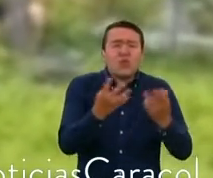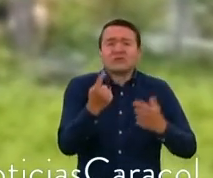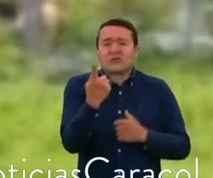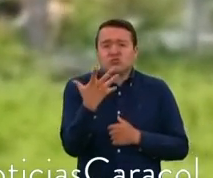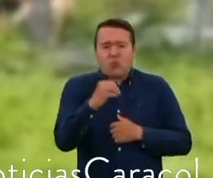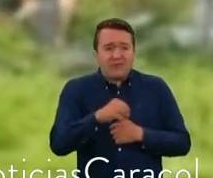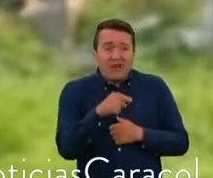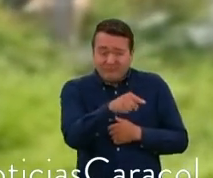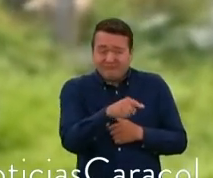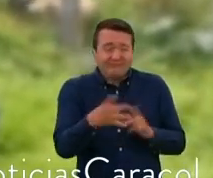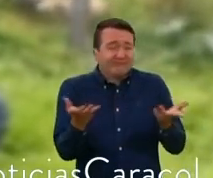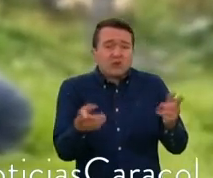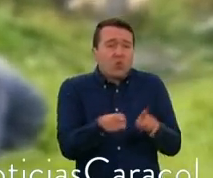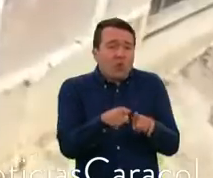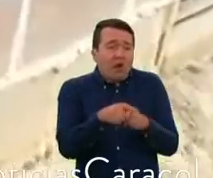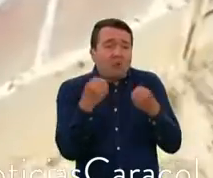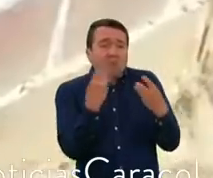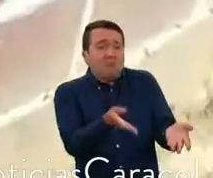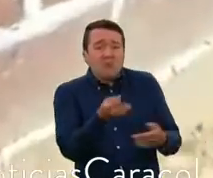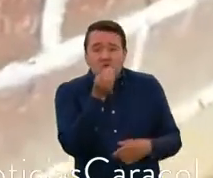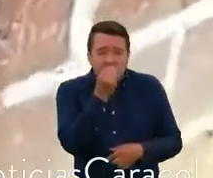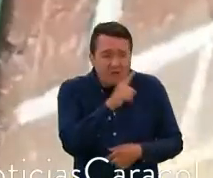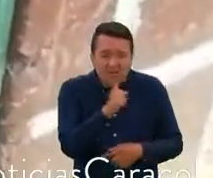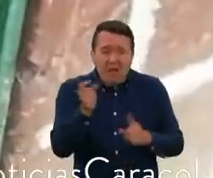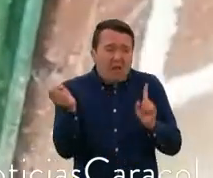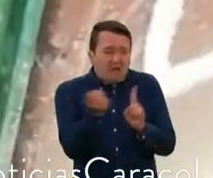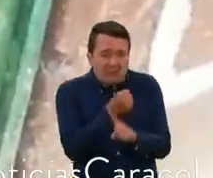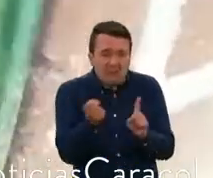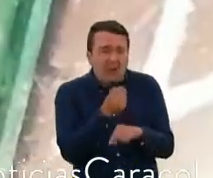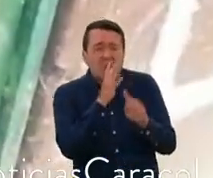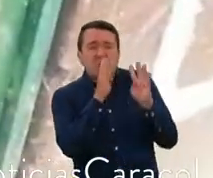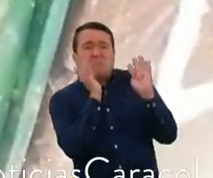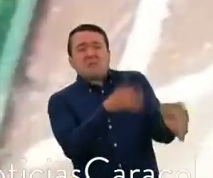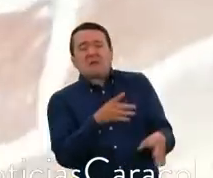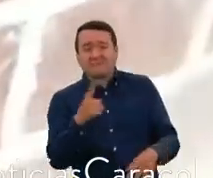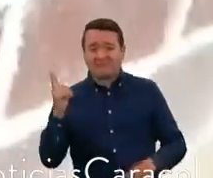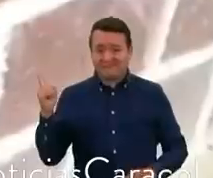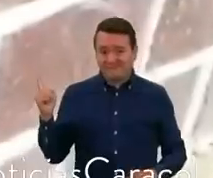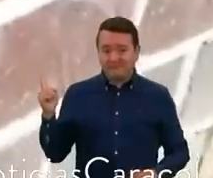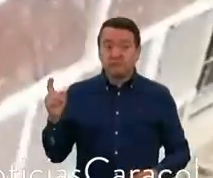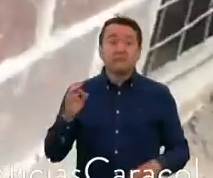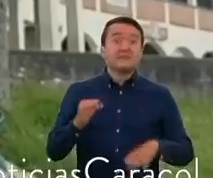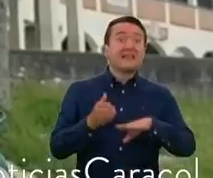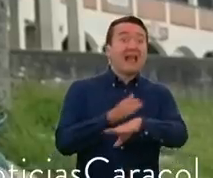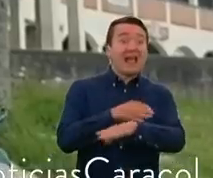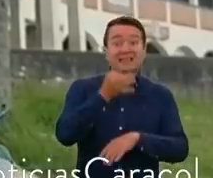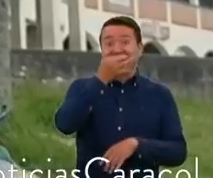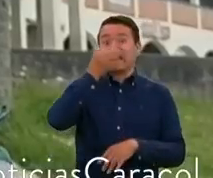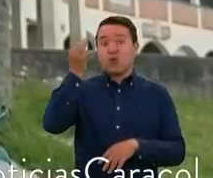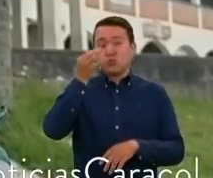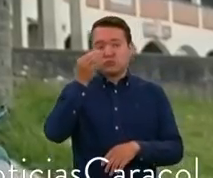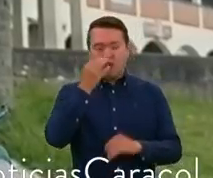negro y todo y tienen más dolor que nunca, estos perros hacen parte de los 50 que se encontraran en esta finca, según